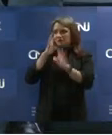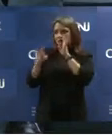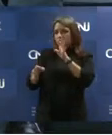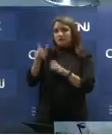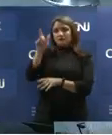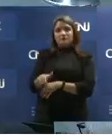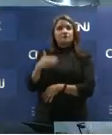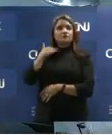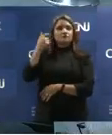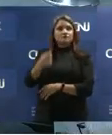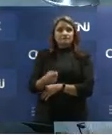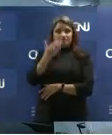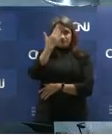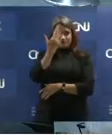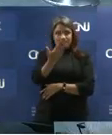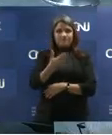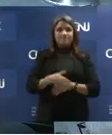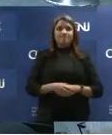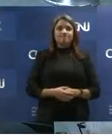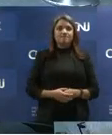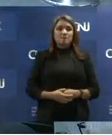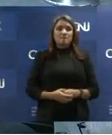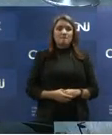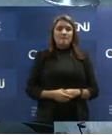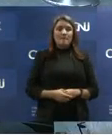a doutora